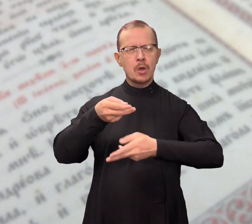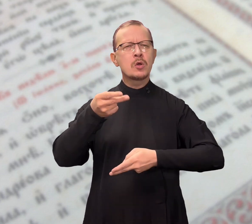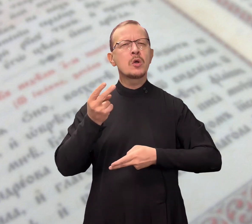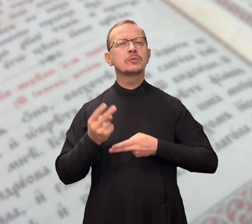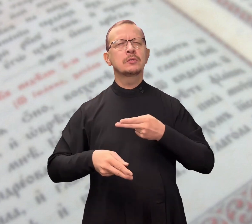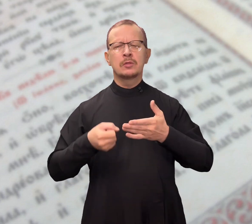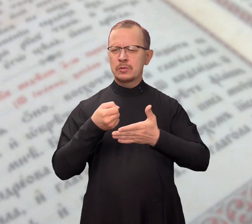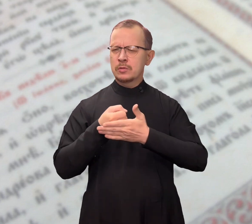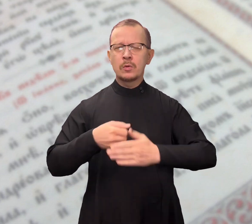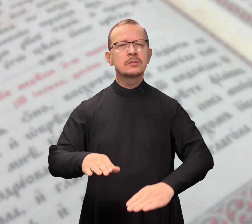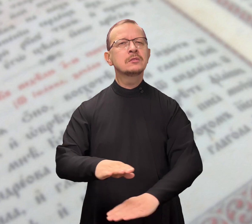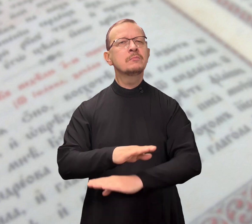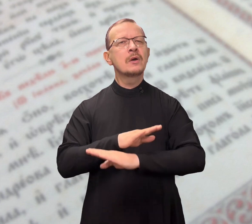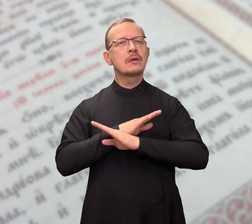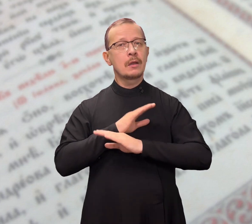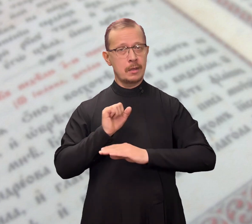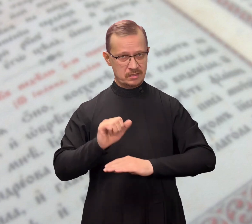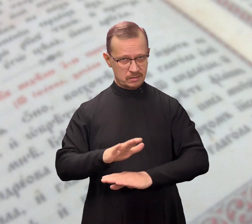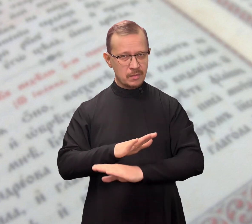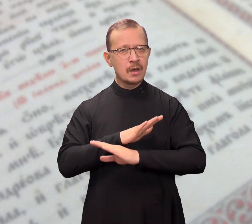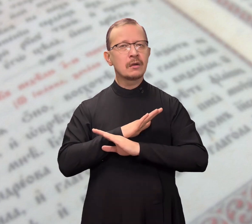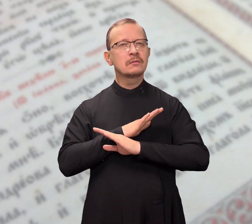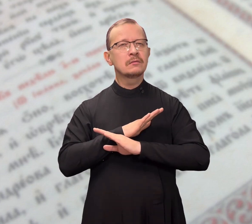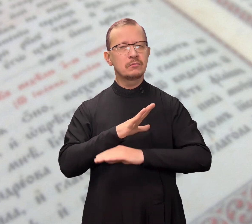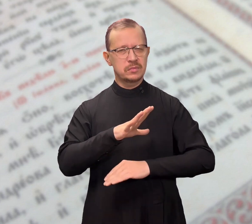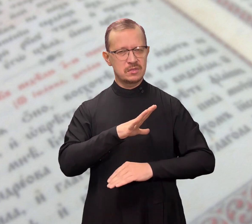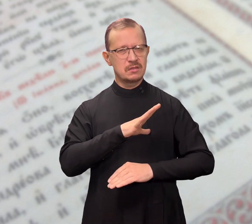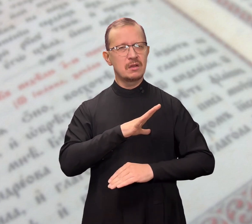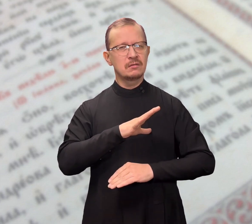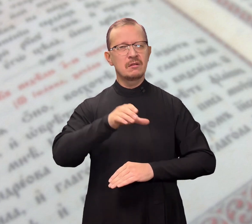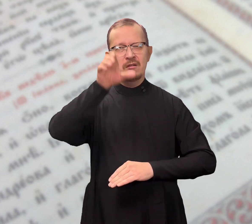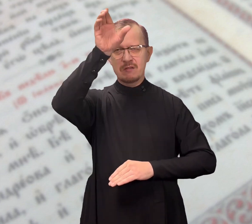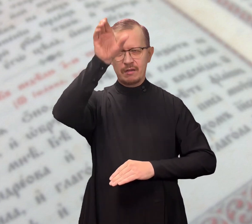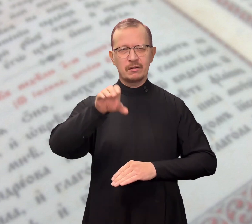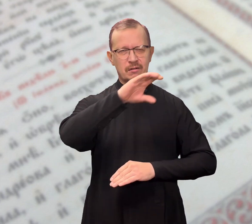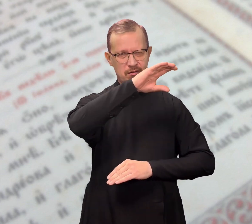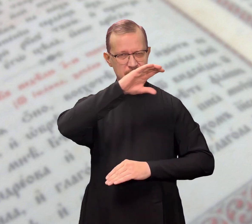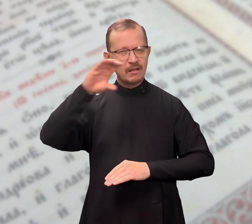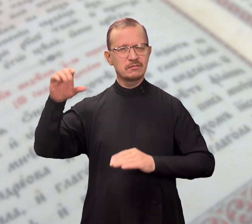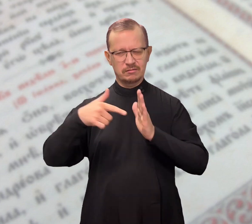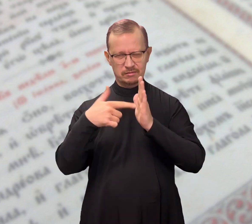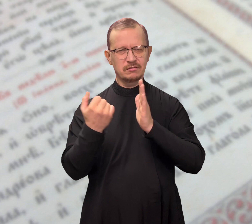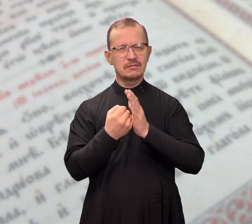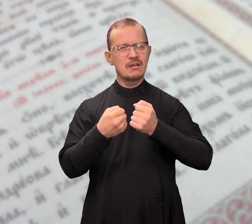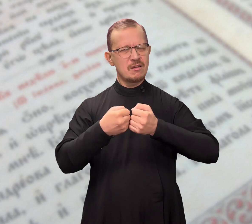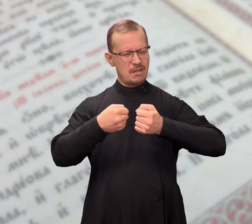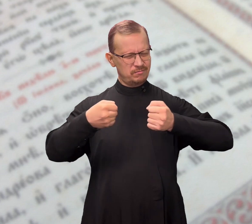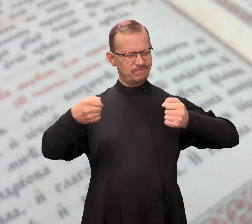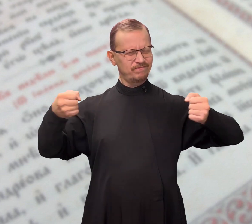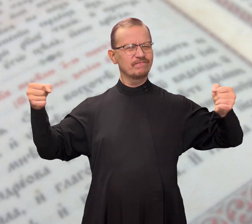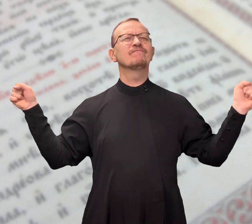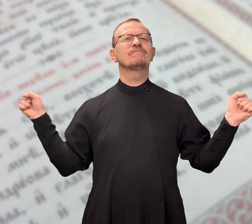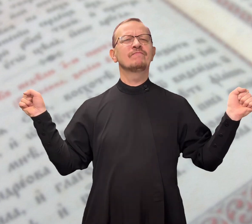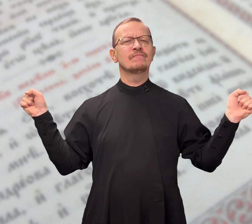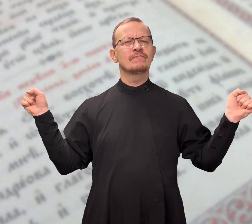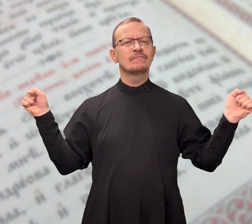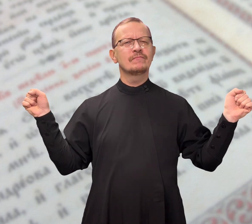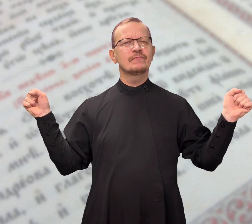до конца, до смерти, а смерть была распятием на кресте.